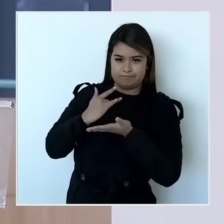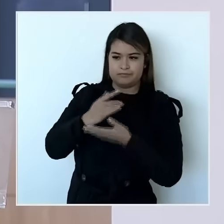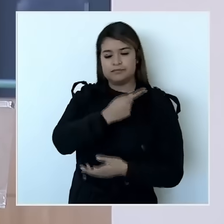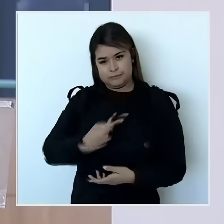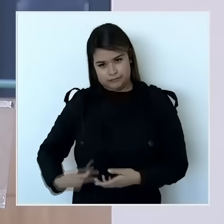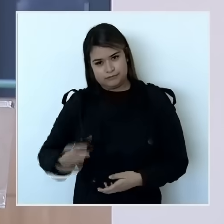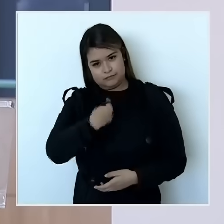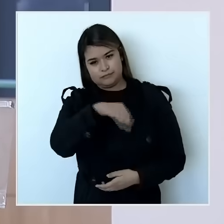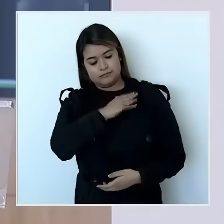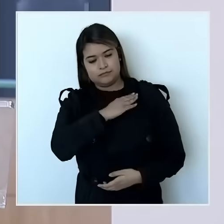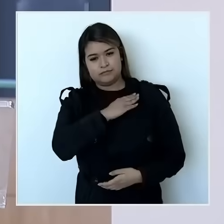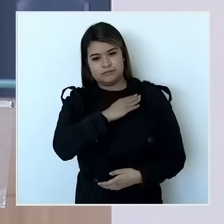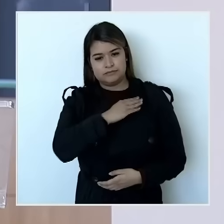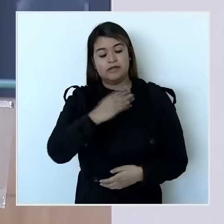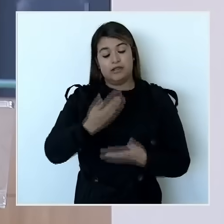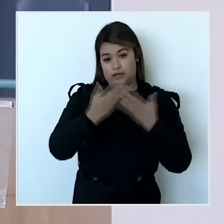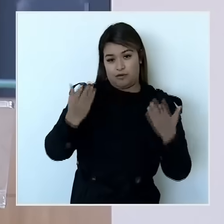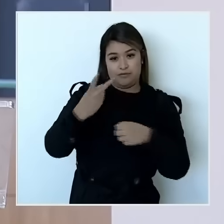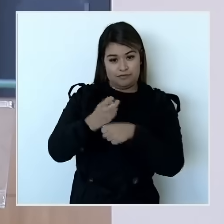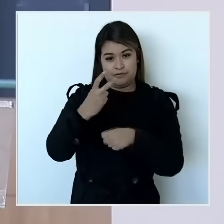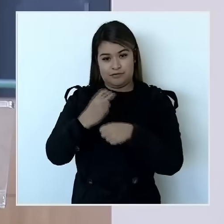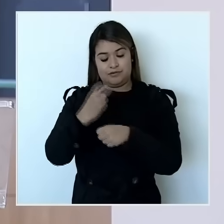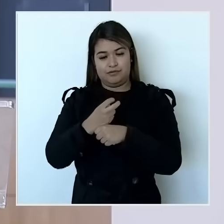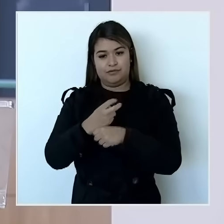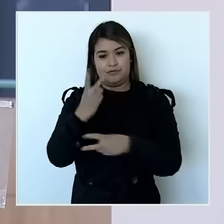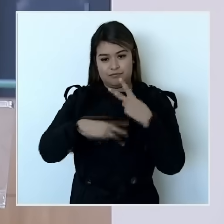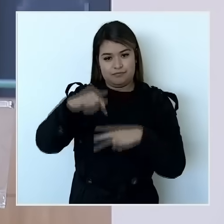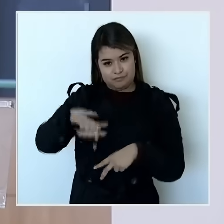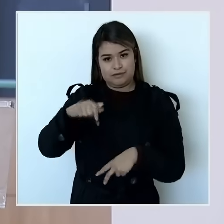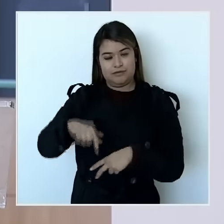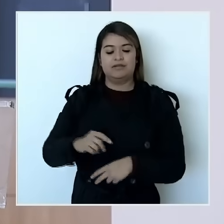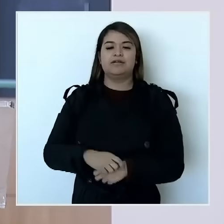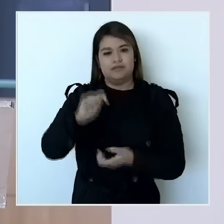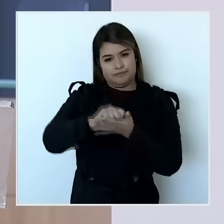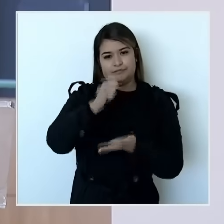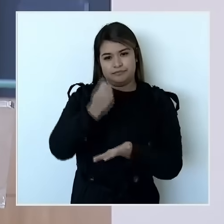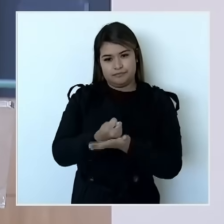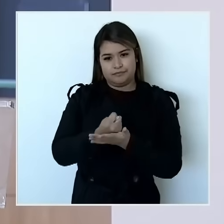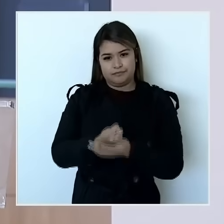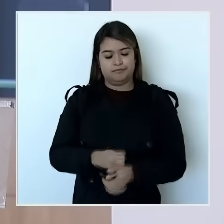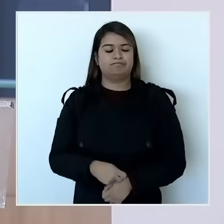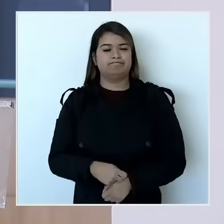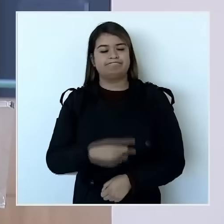y por esta fecunda y amable visita a nuestra tierra. Dicen que no hay nada más poderoso que